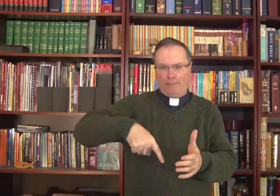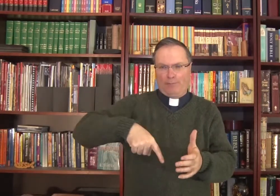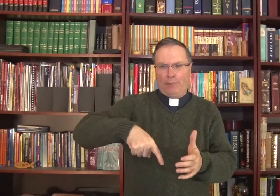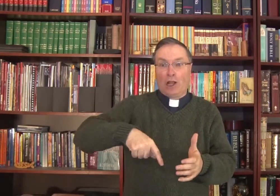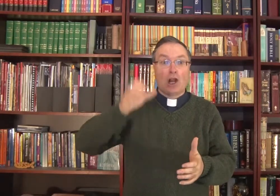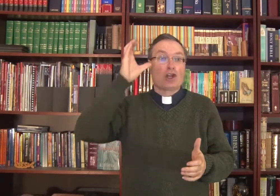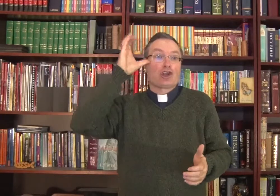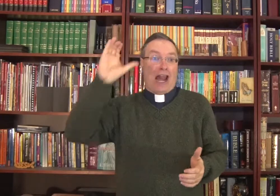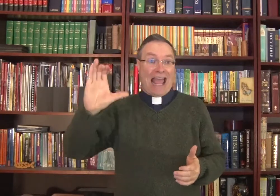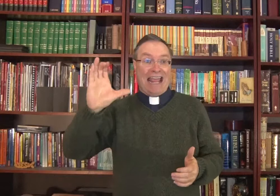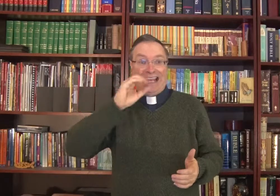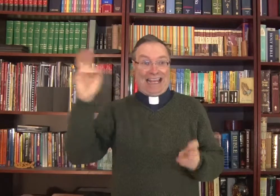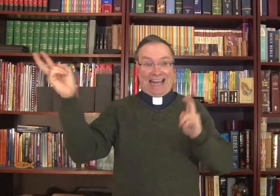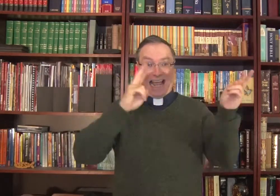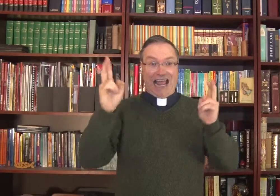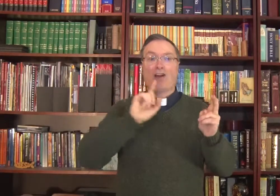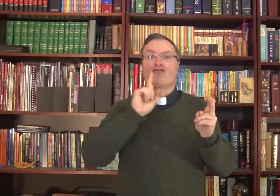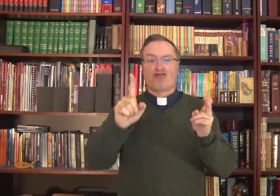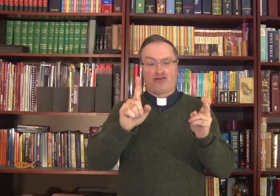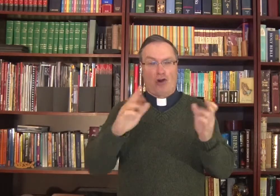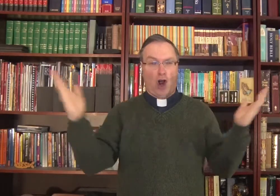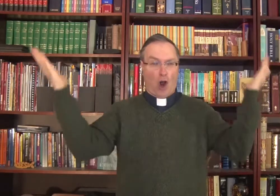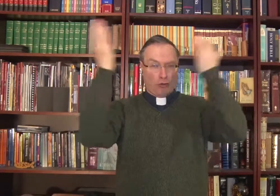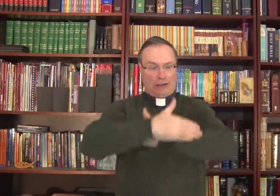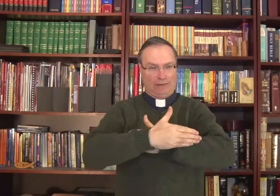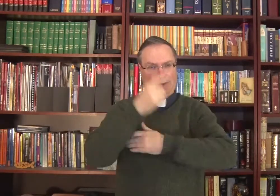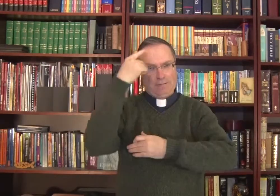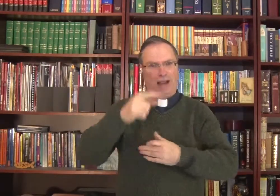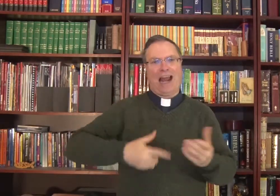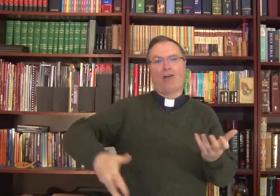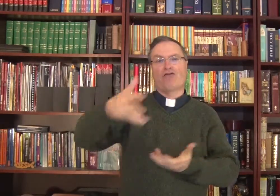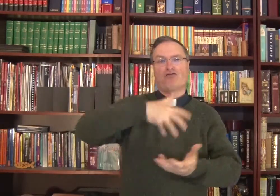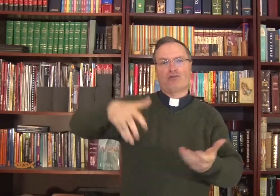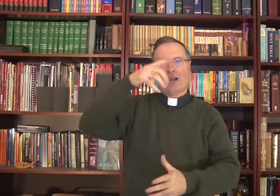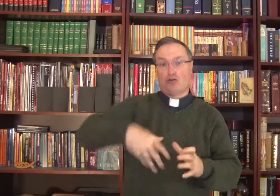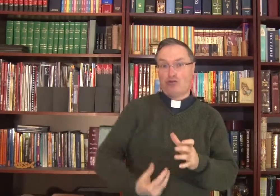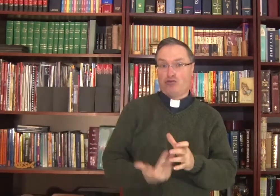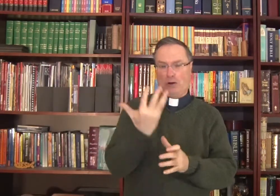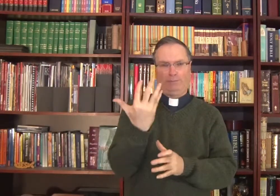le soleil et l’air furent obscurcis par la fumée du puits.